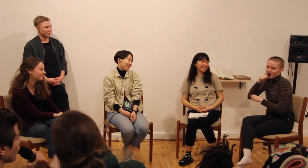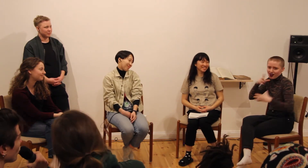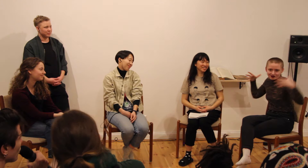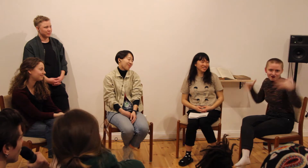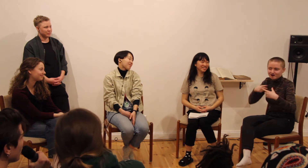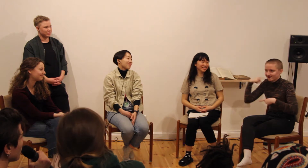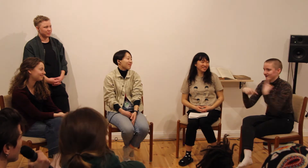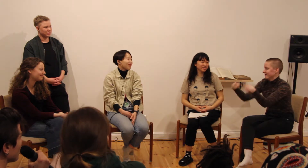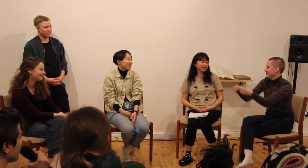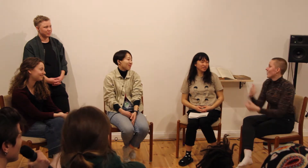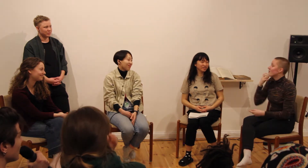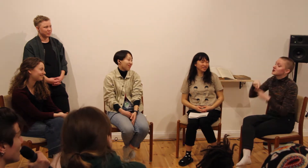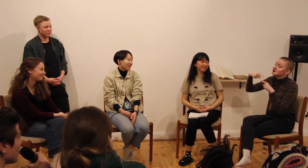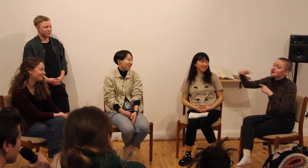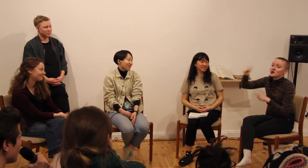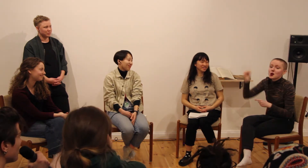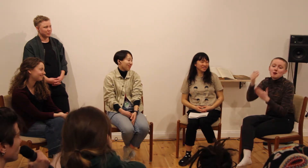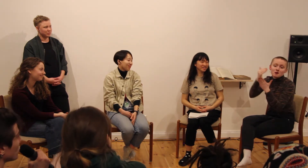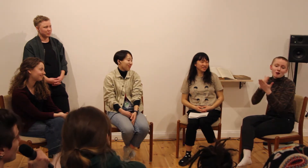Wir haben faszinierende Sachen gemacht